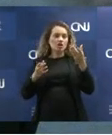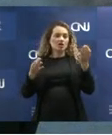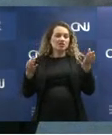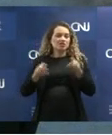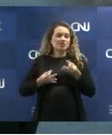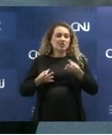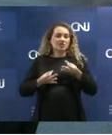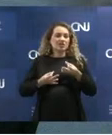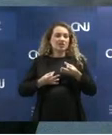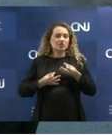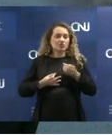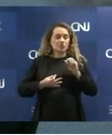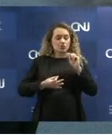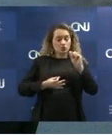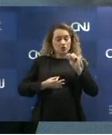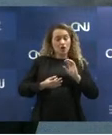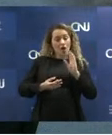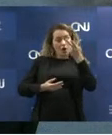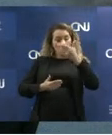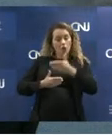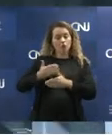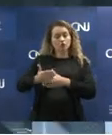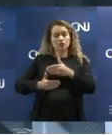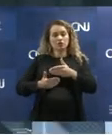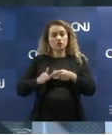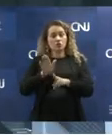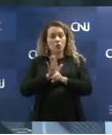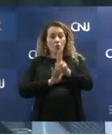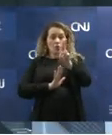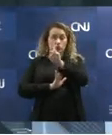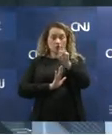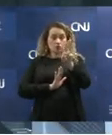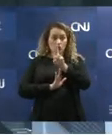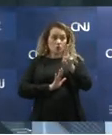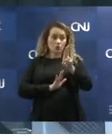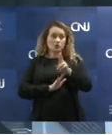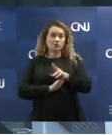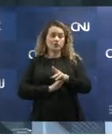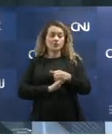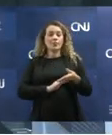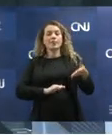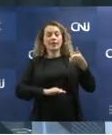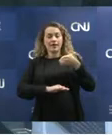Dessa forma, com a nomeação ainda quando a cadeira estiver ocupada.